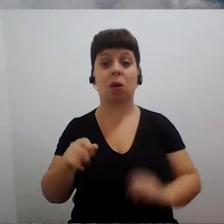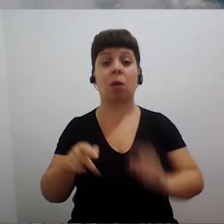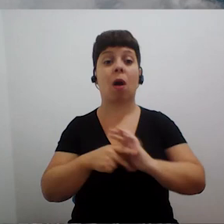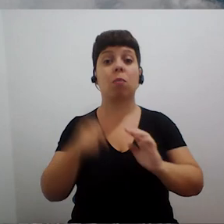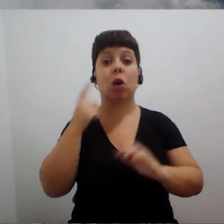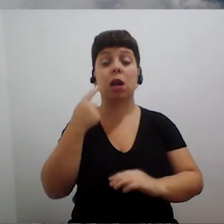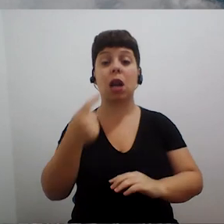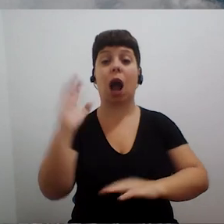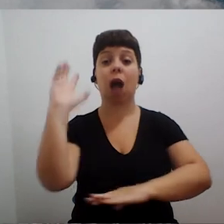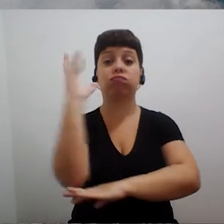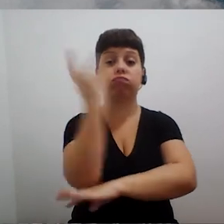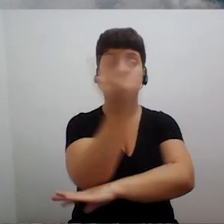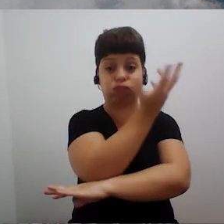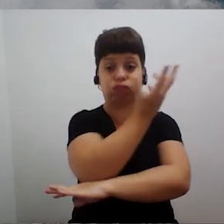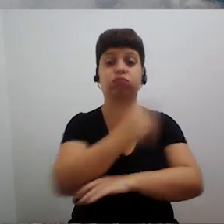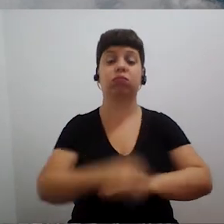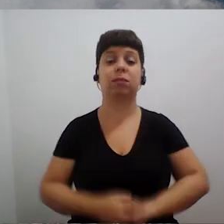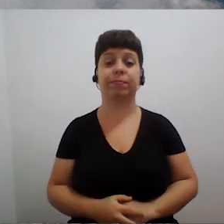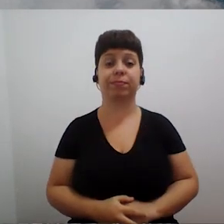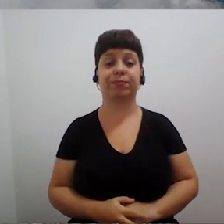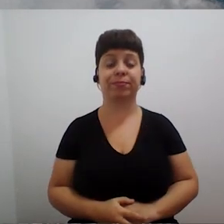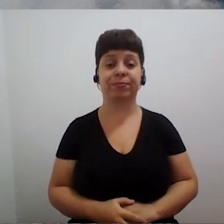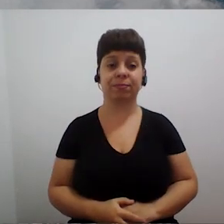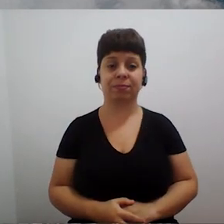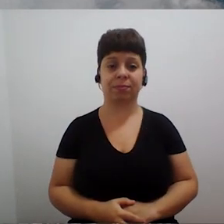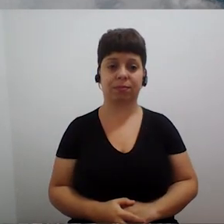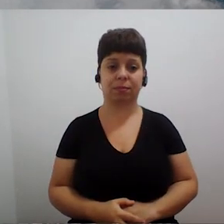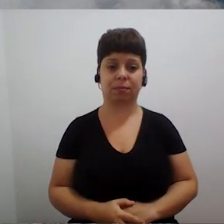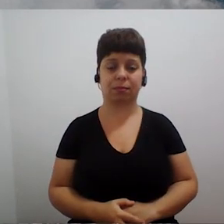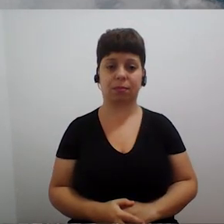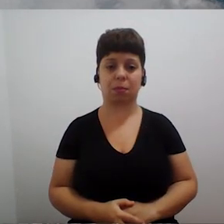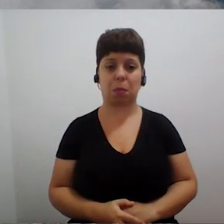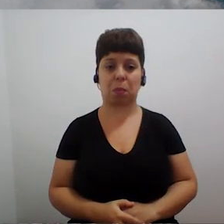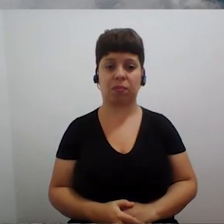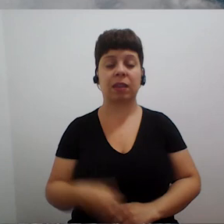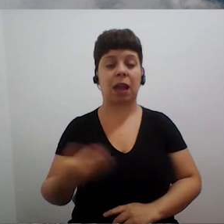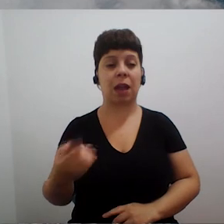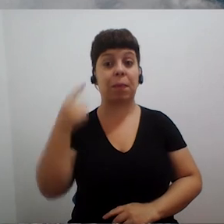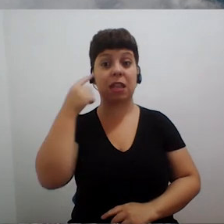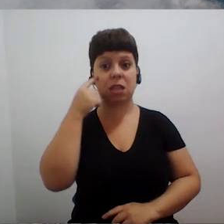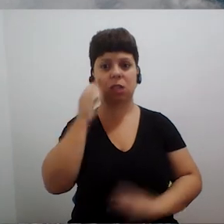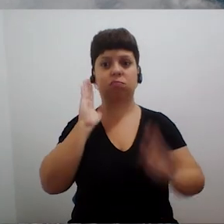E mais especificamente tratando da água, no movimento ecumênico,